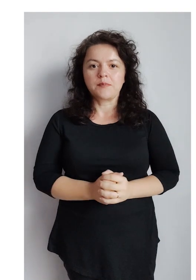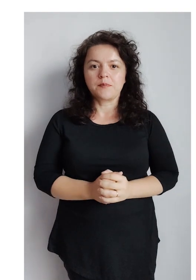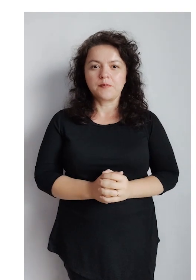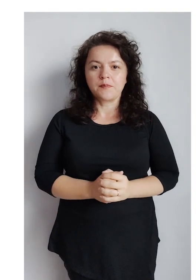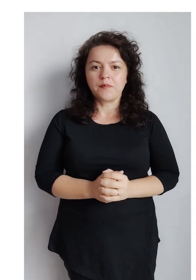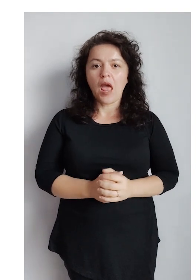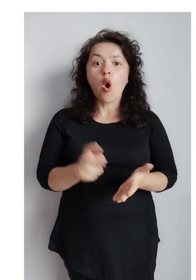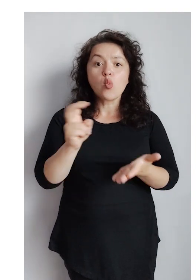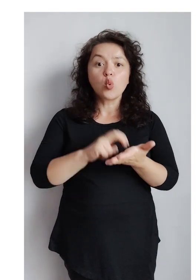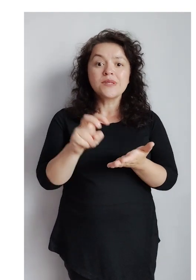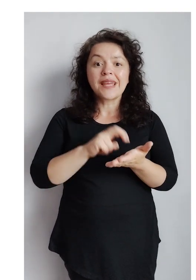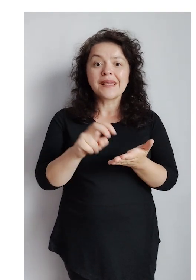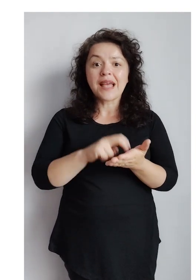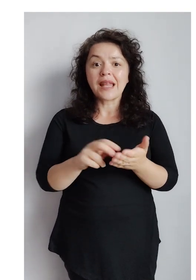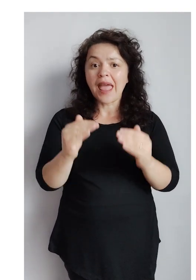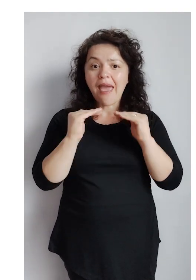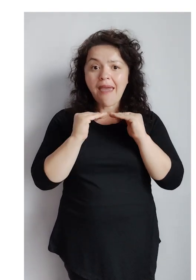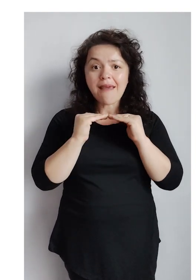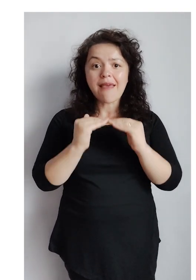Utilizare echitabilă